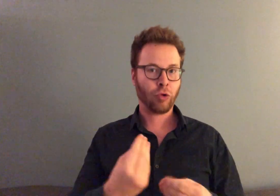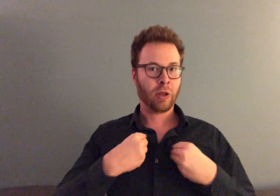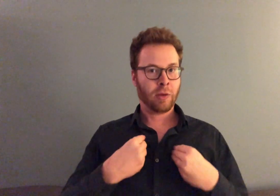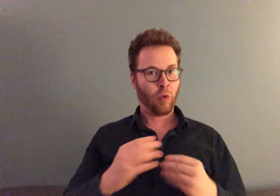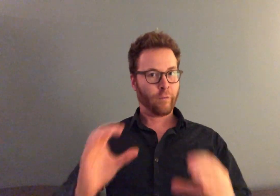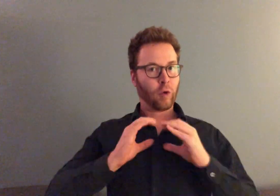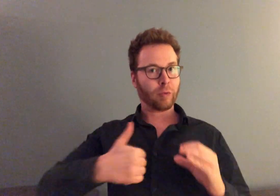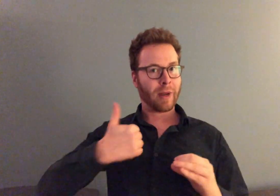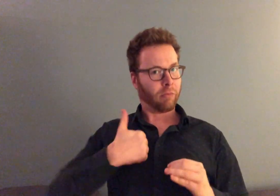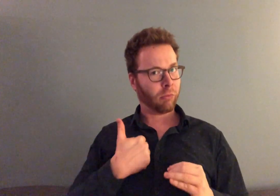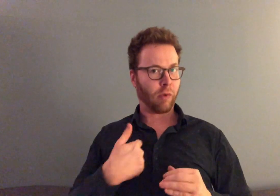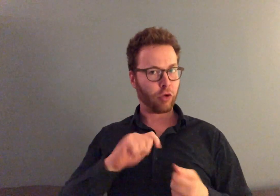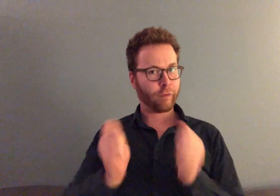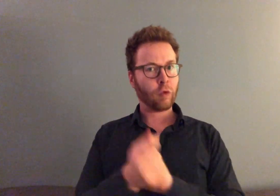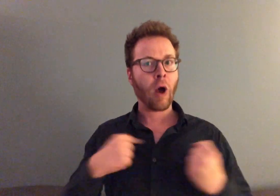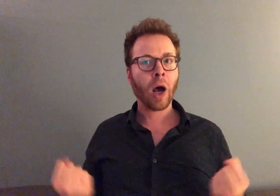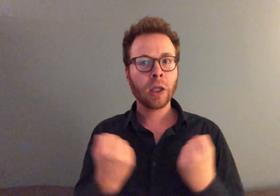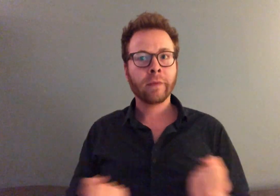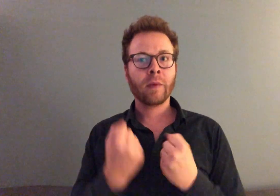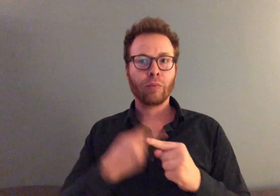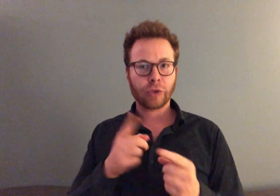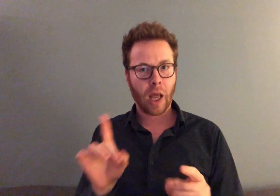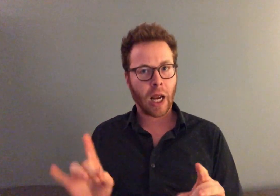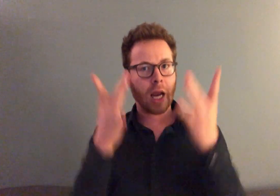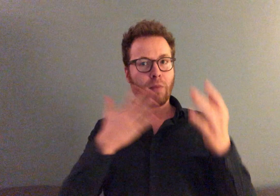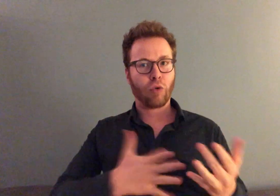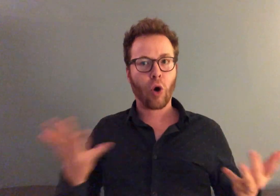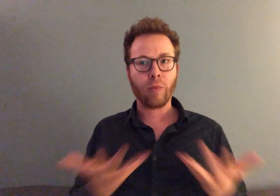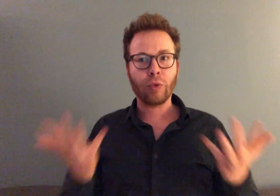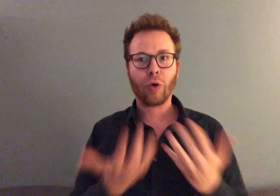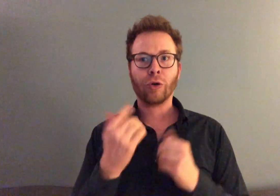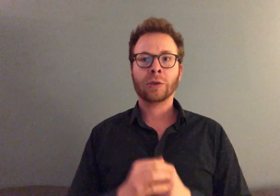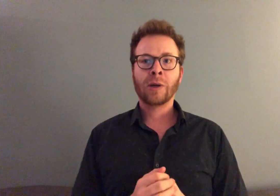Ça m’a permis d’avoir plus confiance en moi, de devenir plus actif et de contribuer à une bonne ambiance.